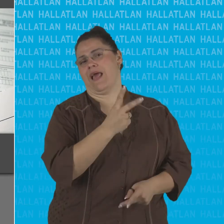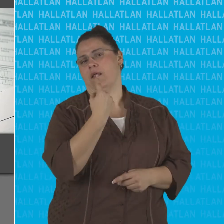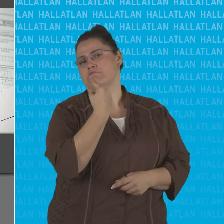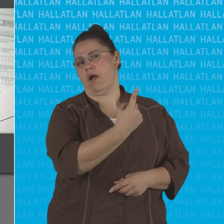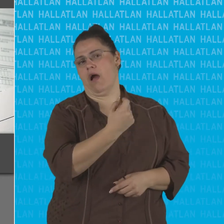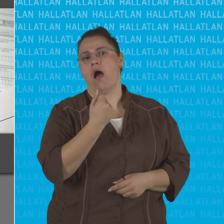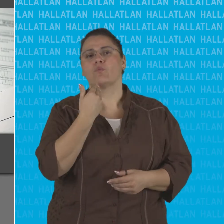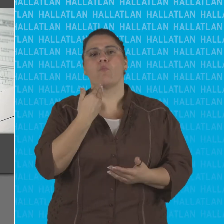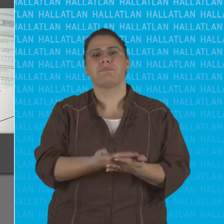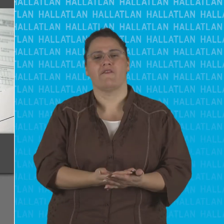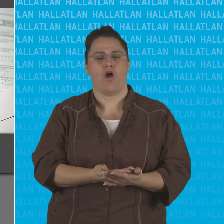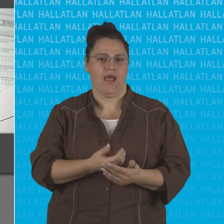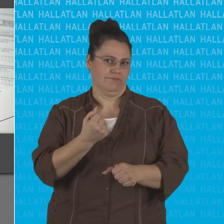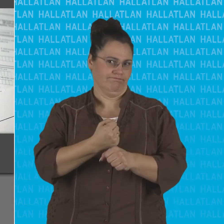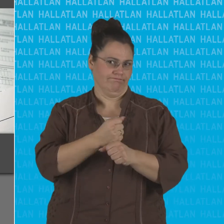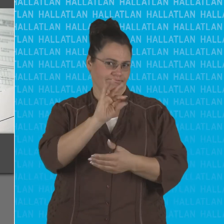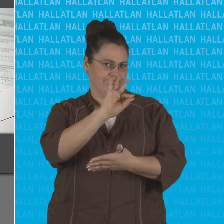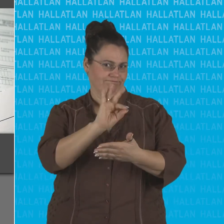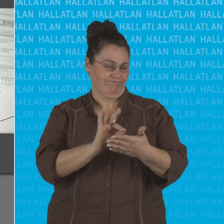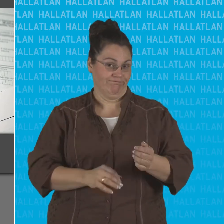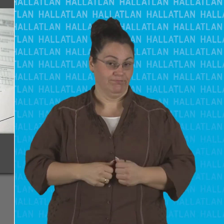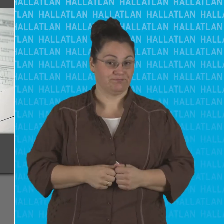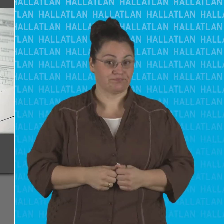továbbra is maguknak kell elkészíteniük bevallásukat.